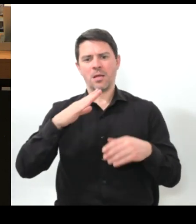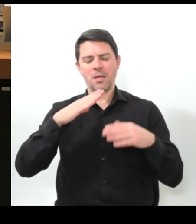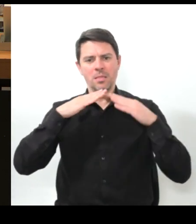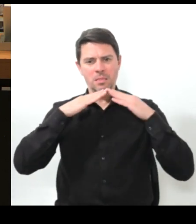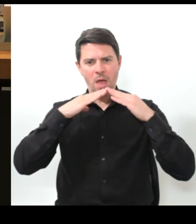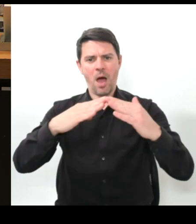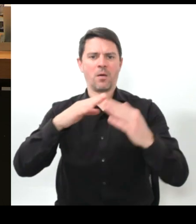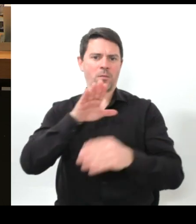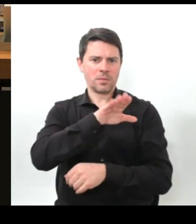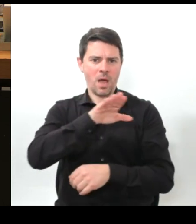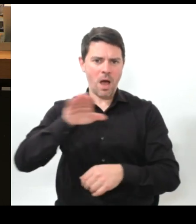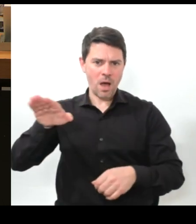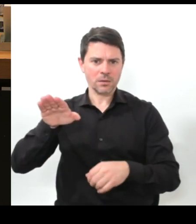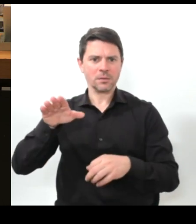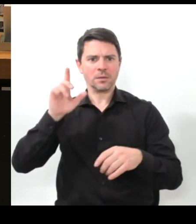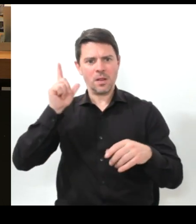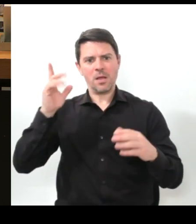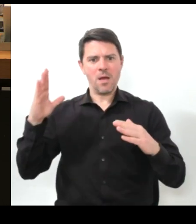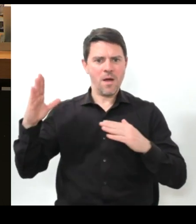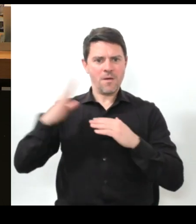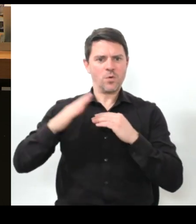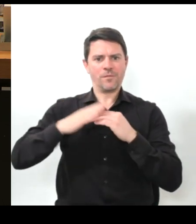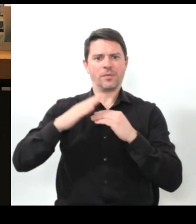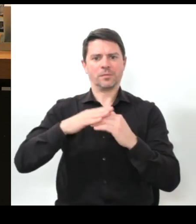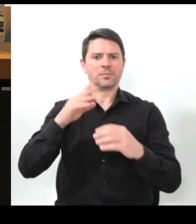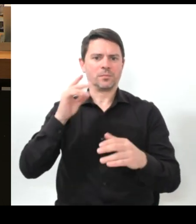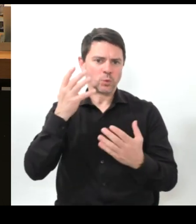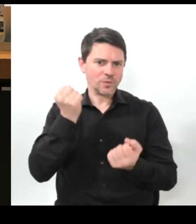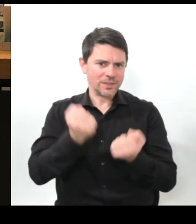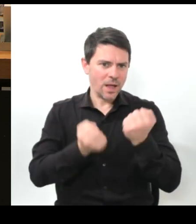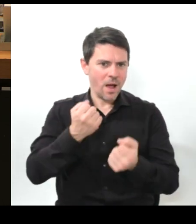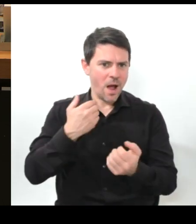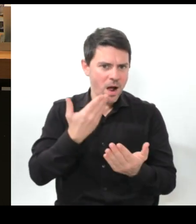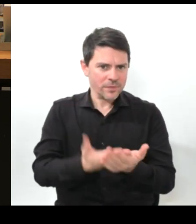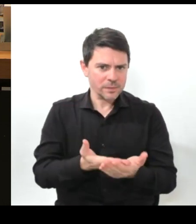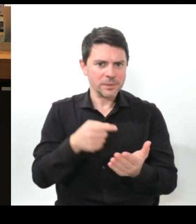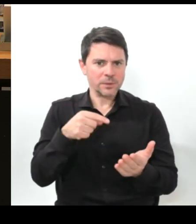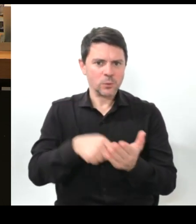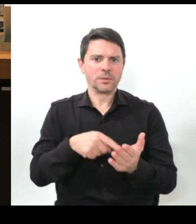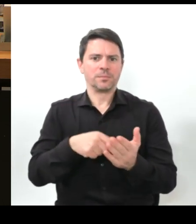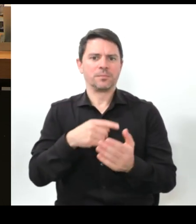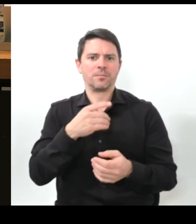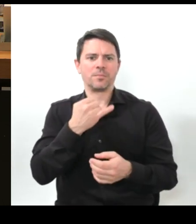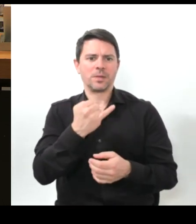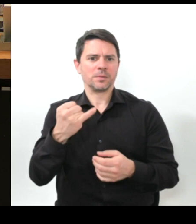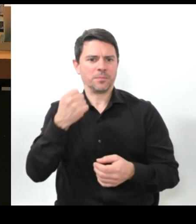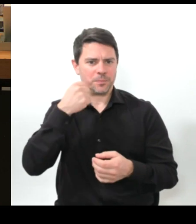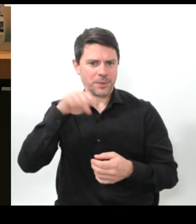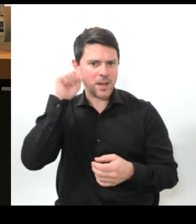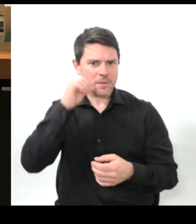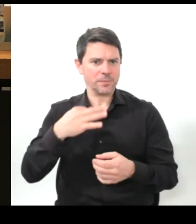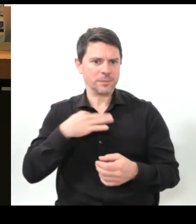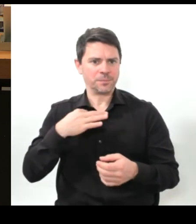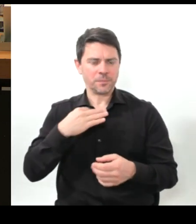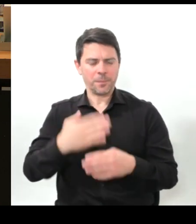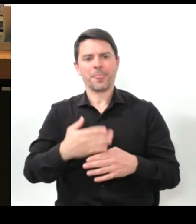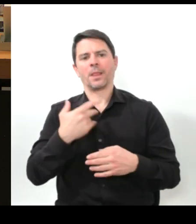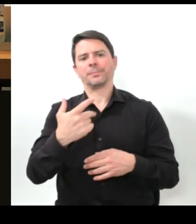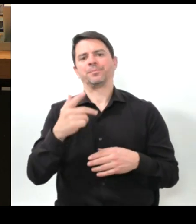Deshalb wollen wir an die landesrechtlichen Regeln ran, die den Ausbau behindern. Und auch auf Bundesebene muss geprüft werden, wo noch nach geschafft